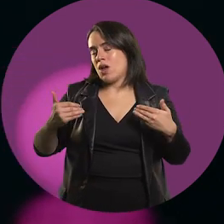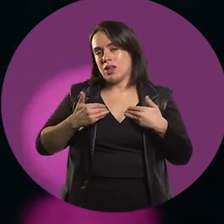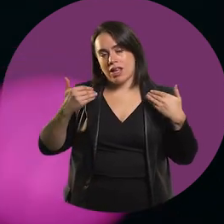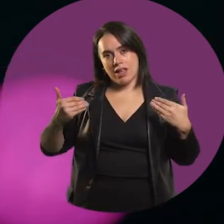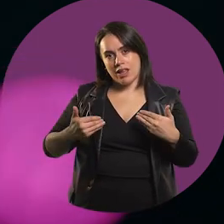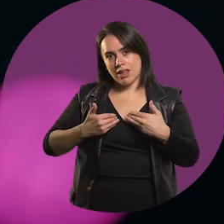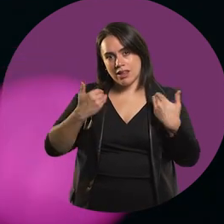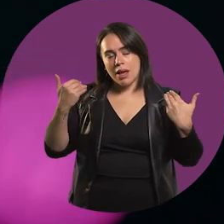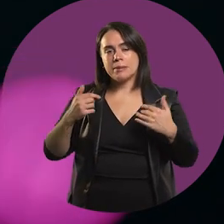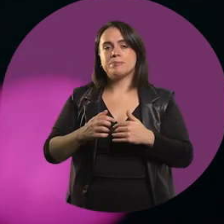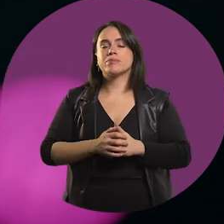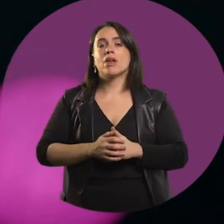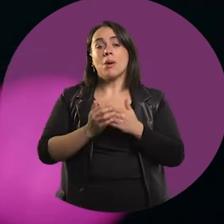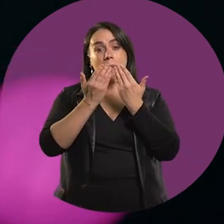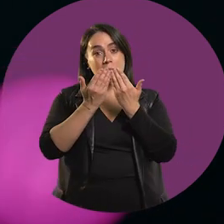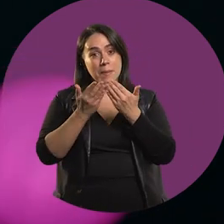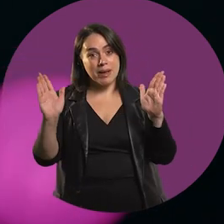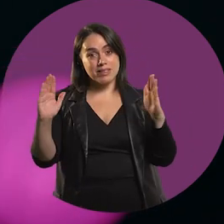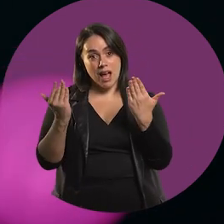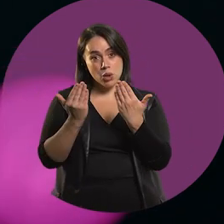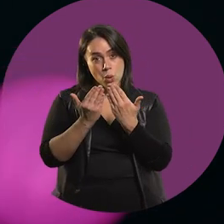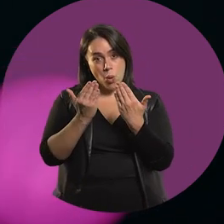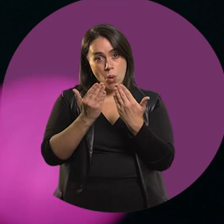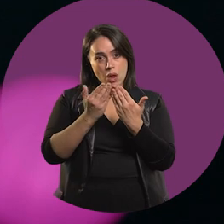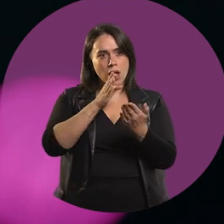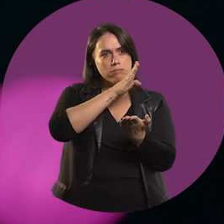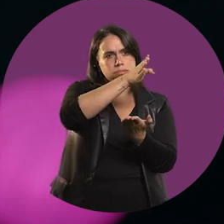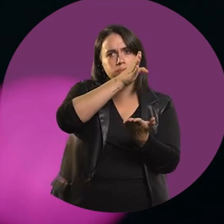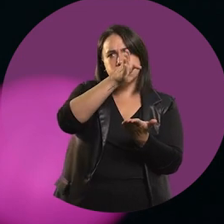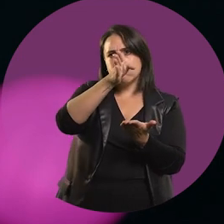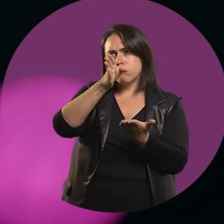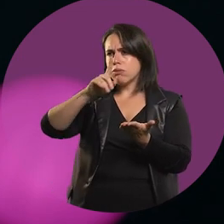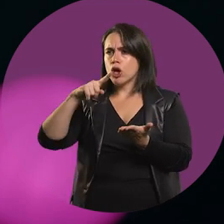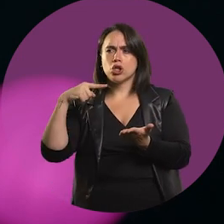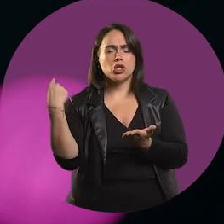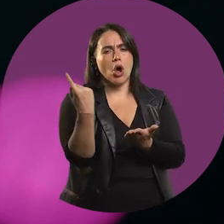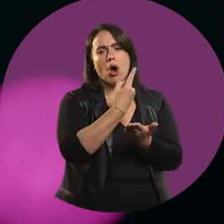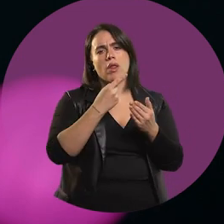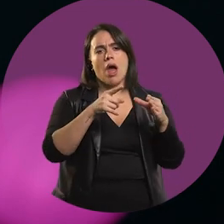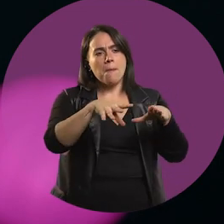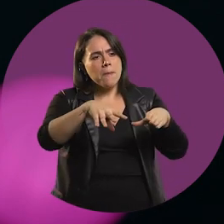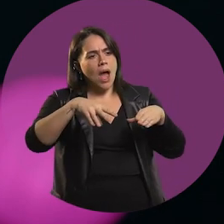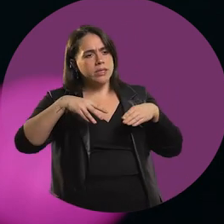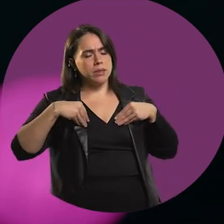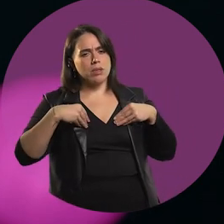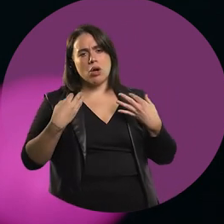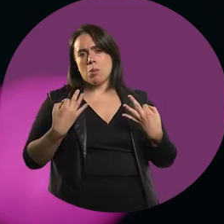Tuve un muy buen recibimiento en todas las instituciones educativas a las que asistí.